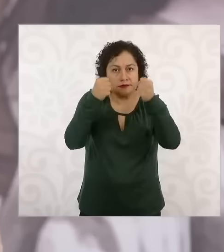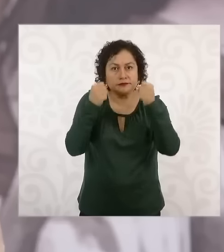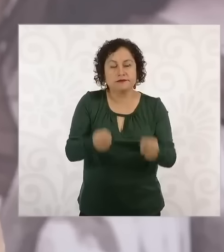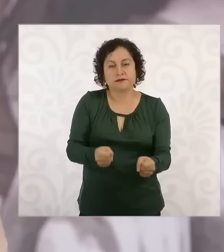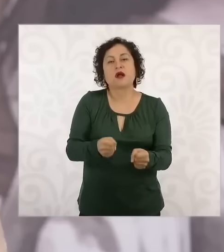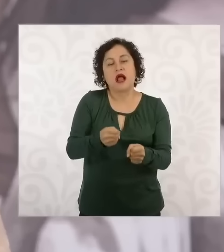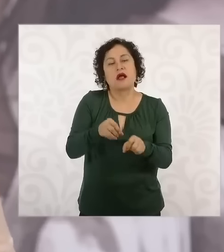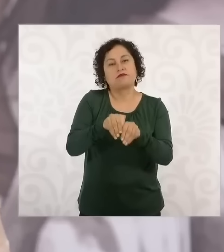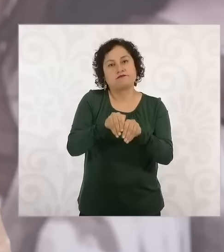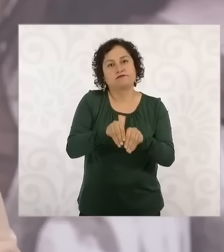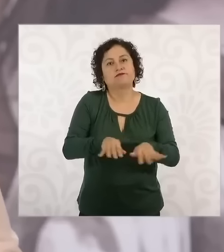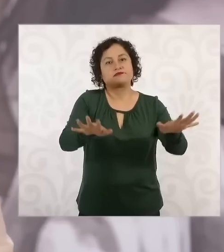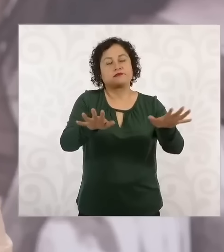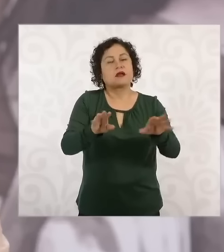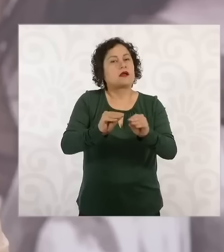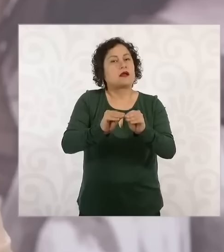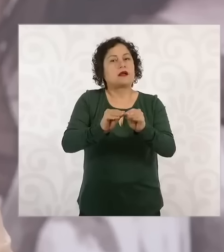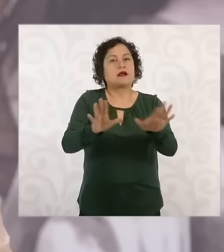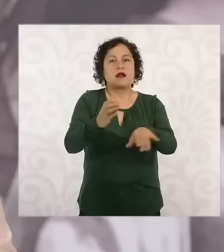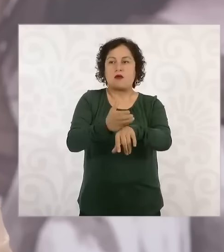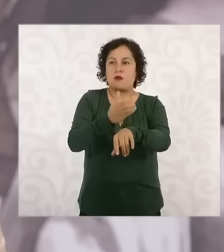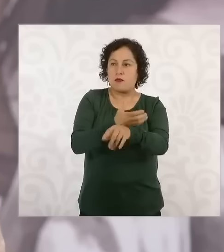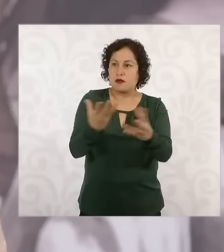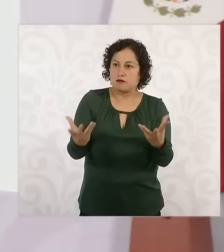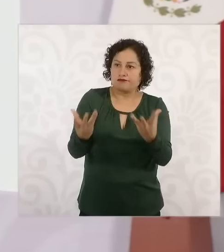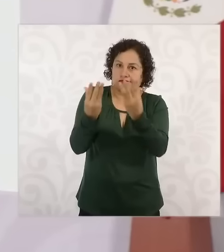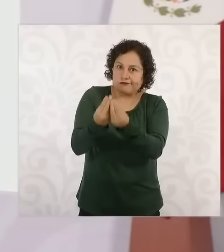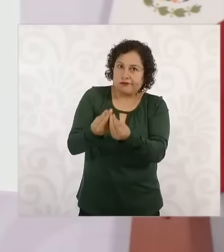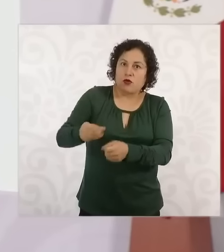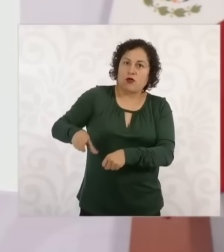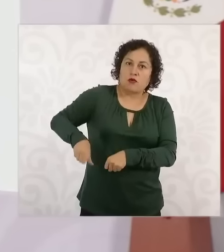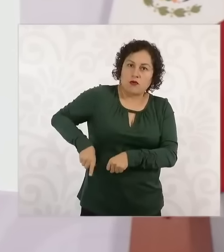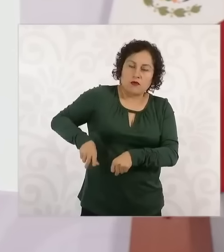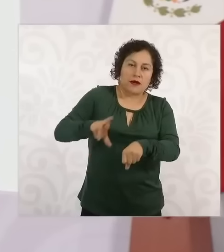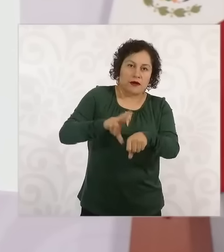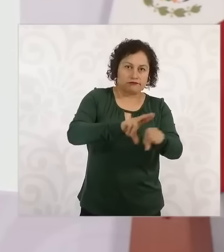de Transformación Digital, con Gobernación, eh con el Registro Nacional de Población,